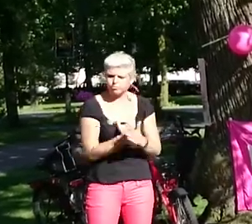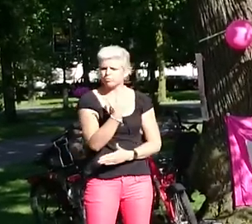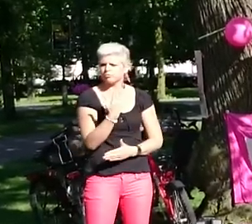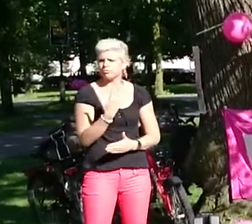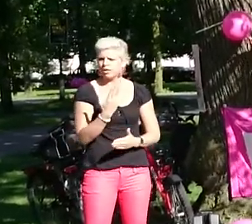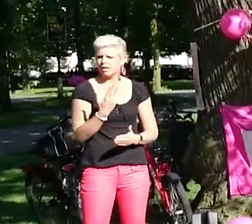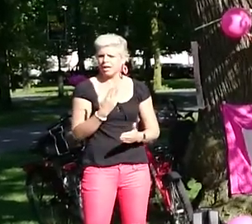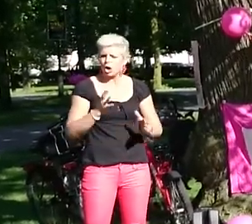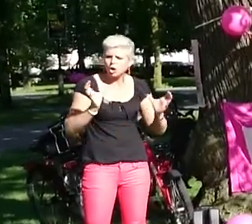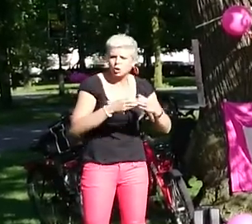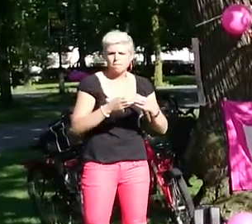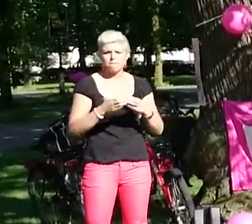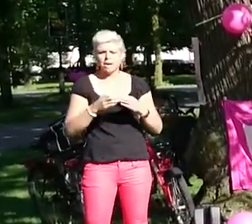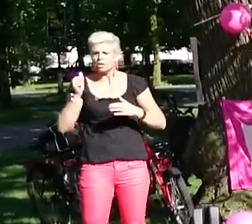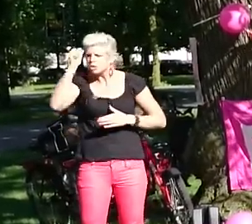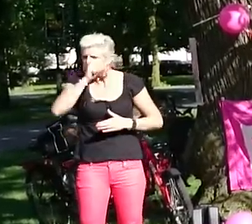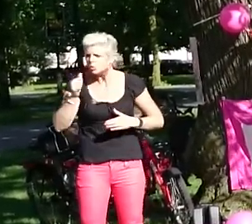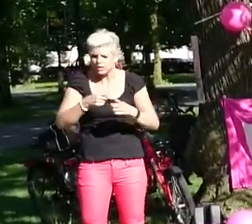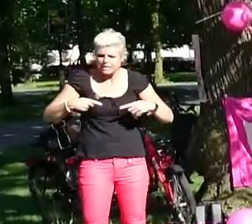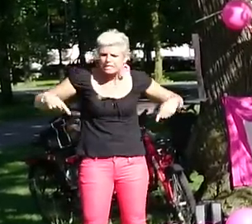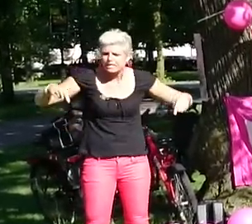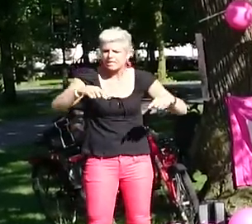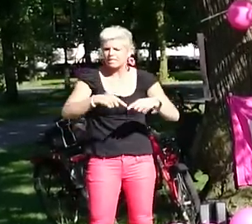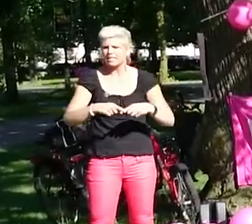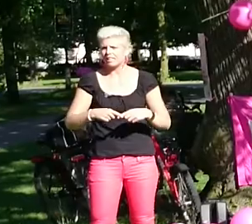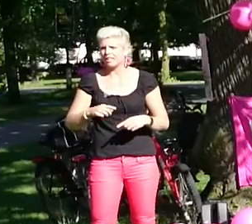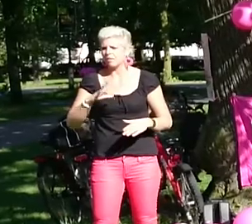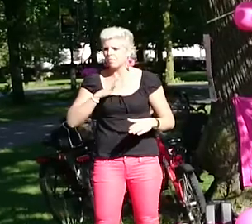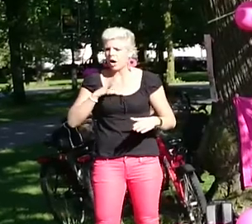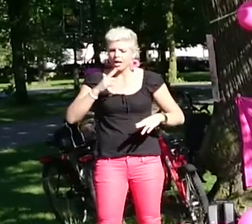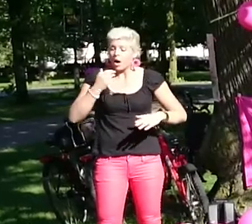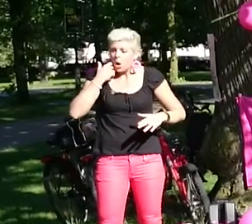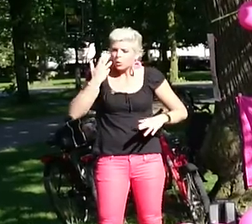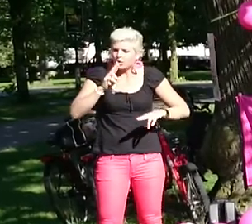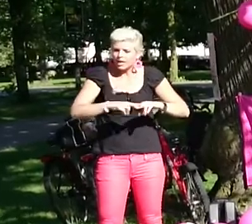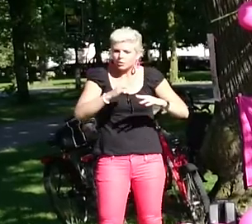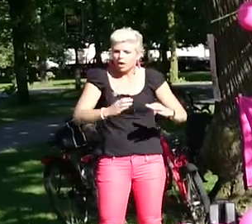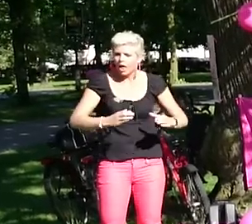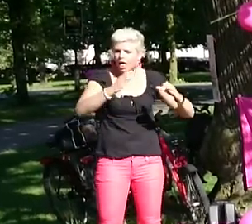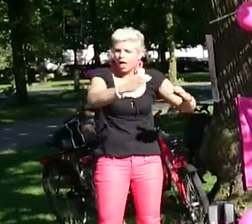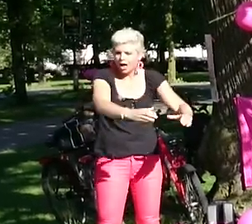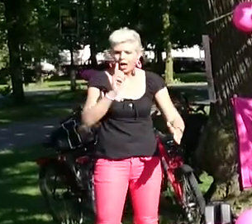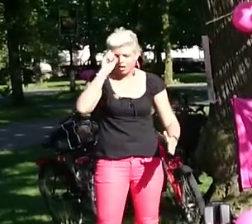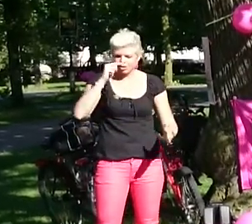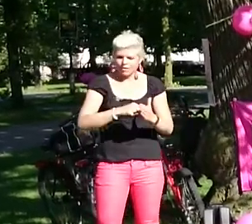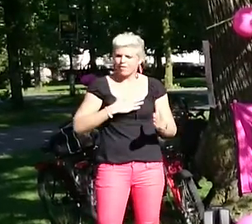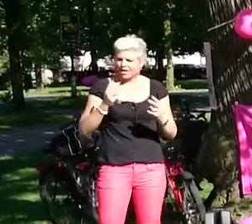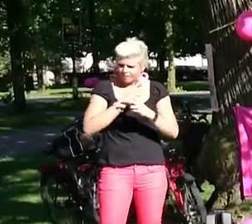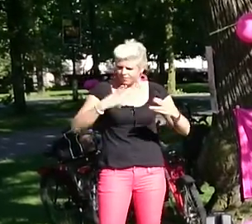Som startar studiecirklar. Som ställer ut rosa stolar för att markera att "nu ska feministerna ta plats".